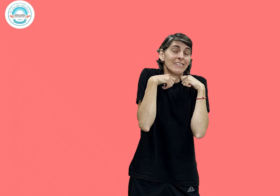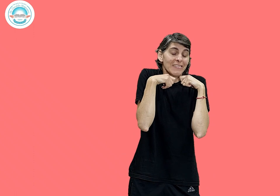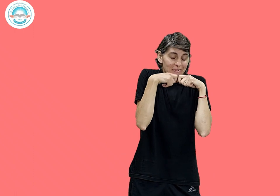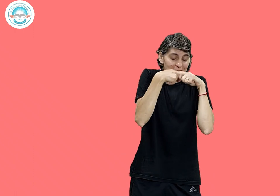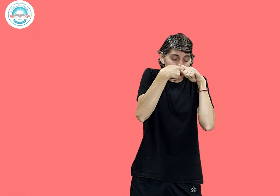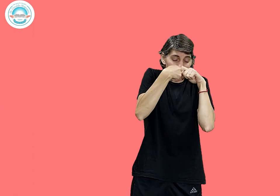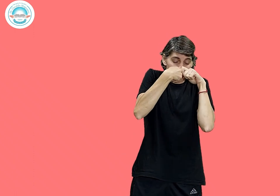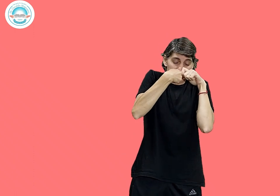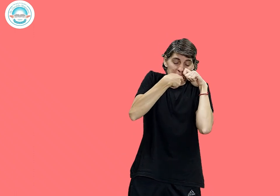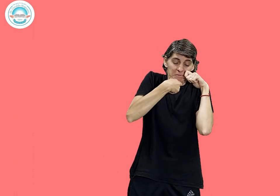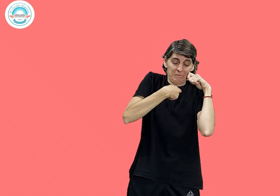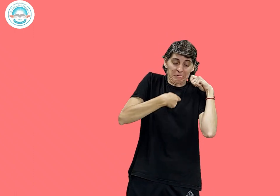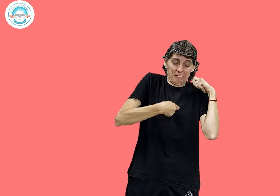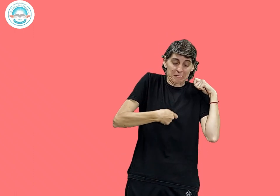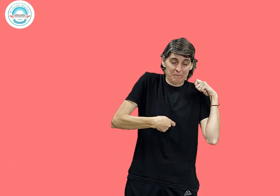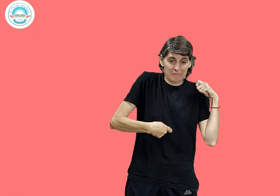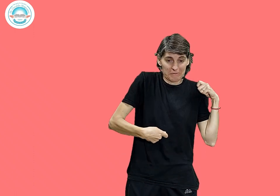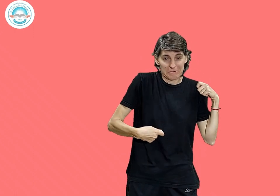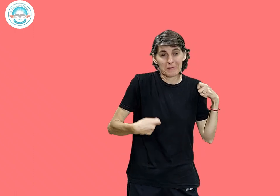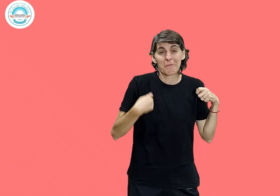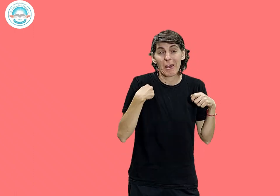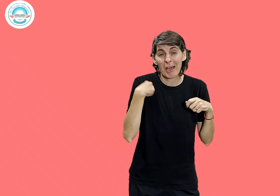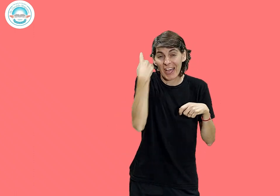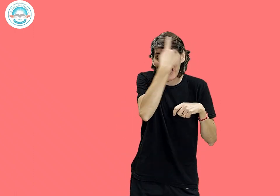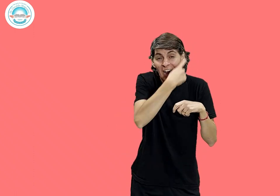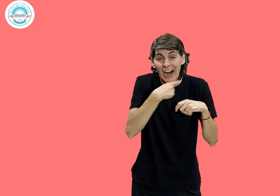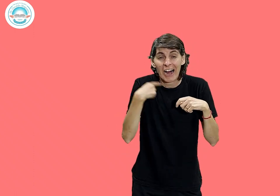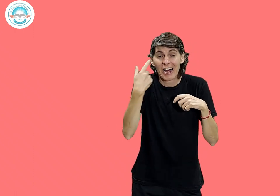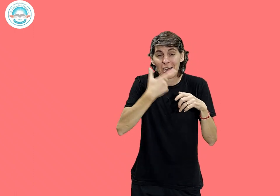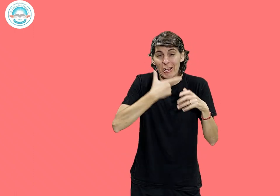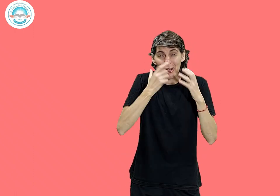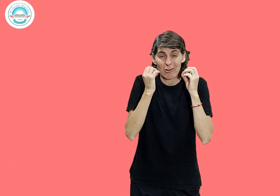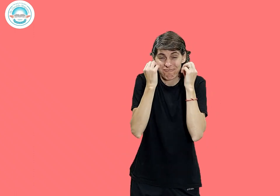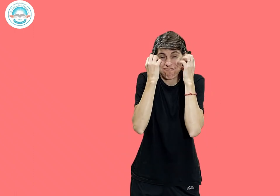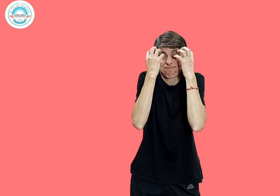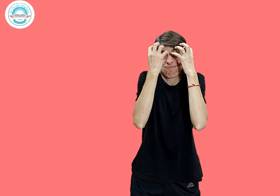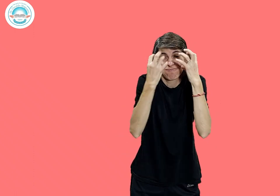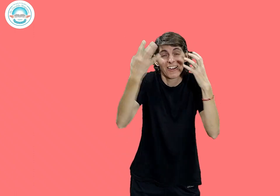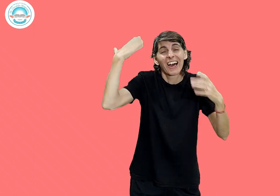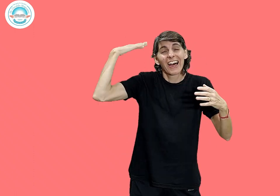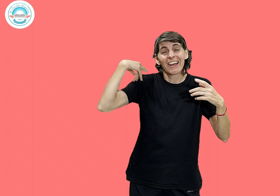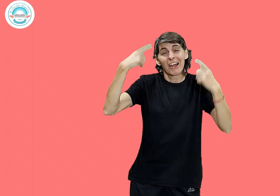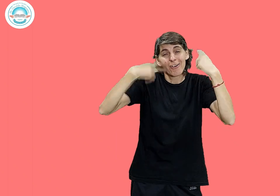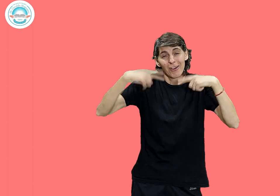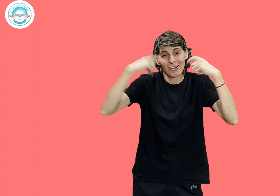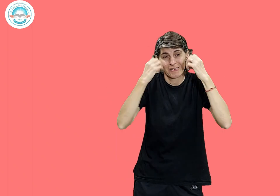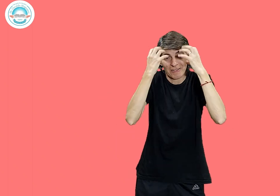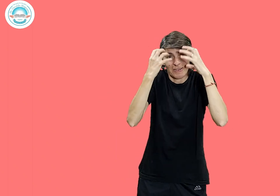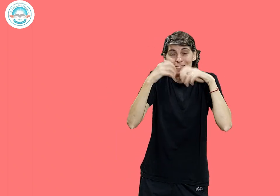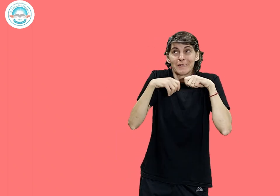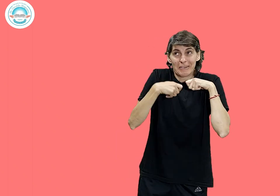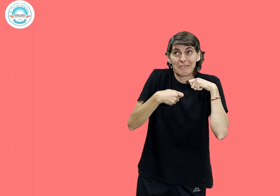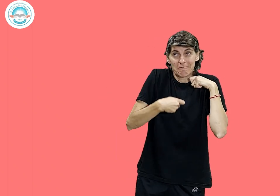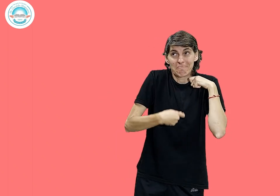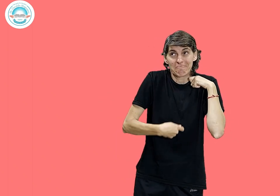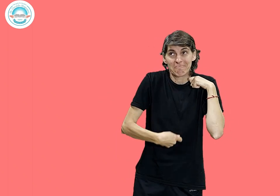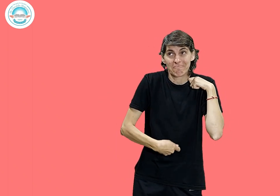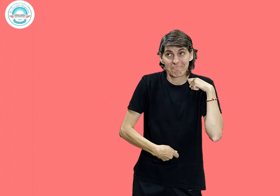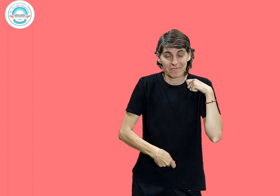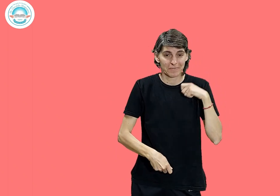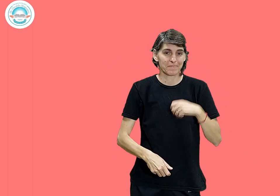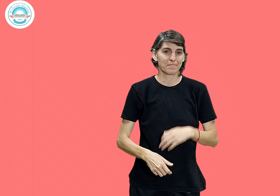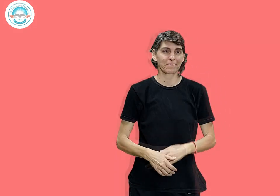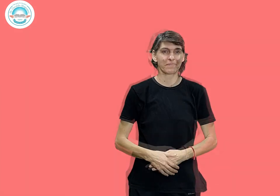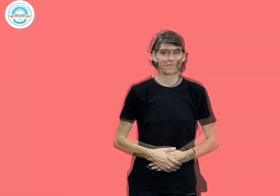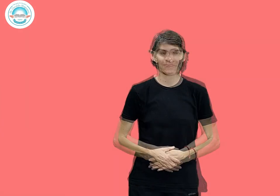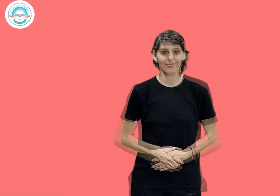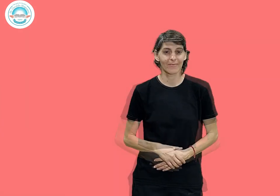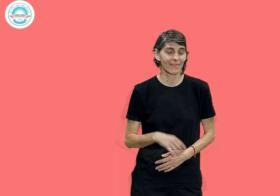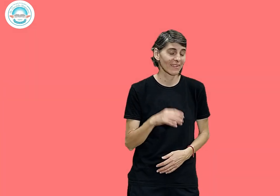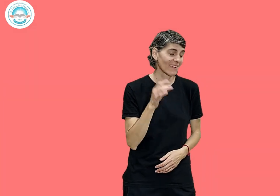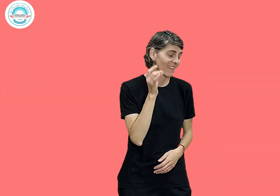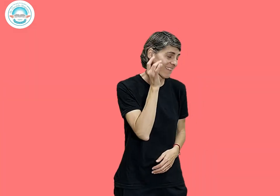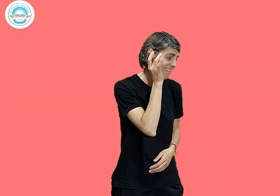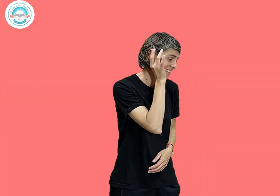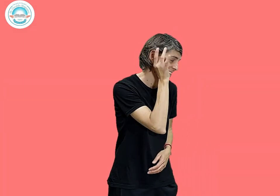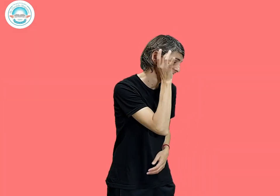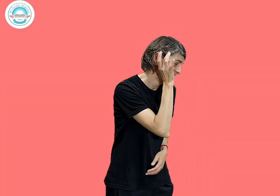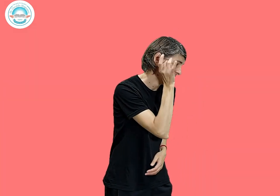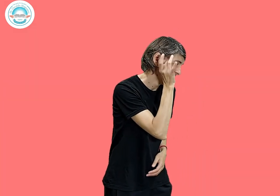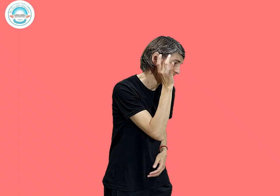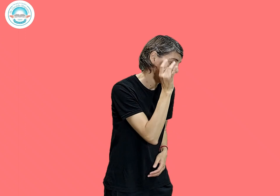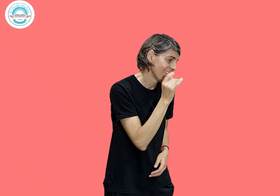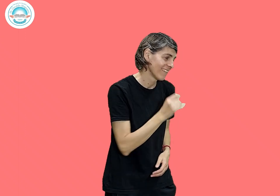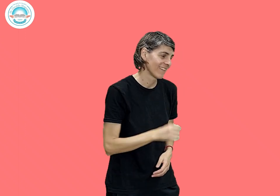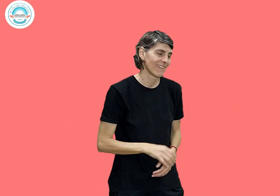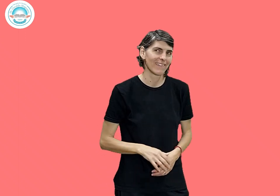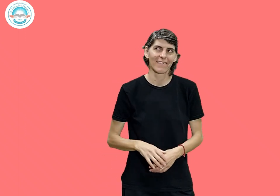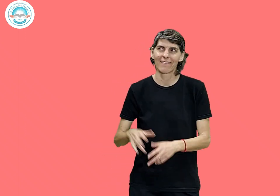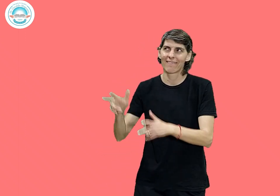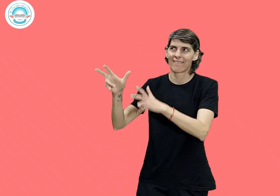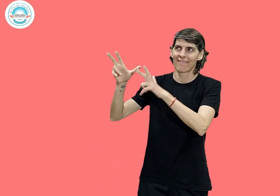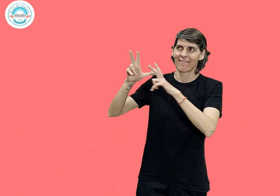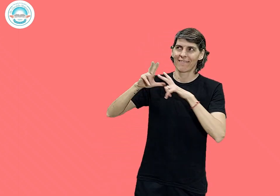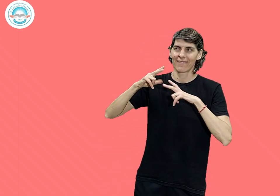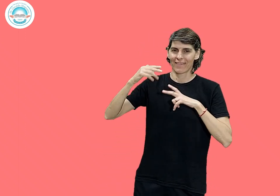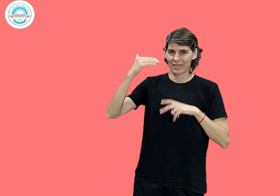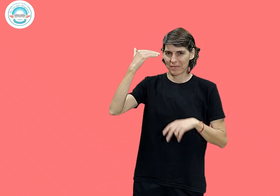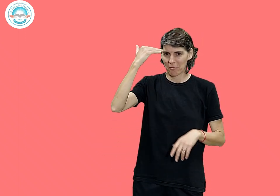Muy lentamente abrí el cierre de la bolsa, tenía la cara toda colorada de tanto llorar. Lo miré sin